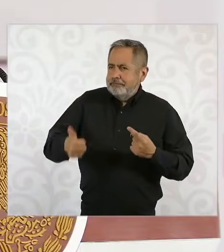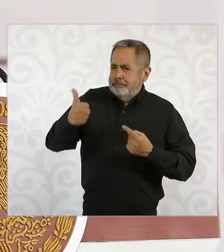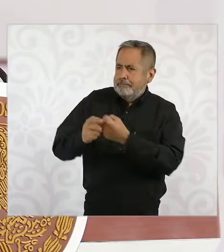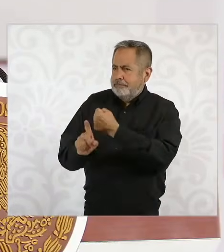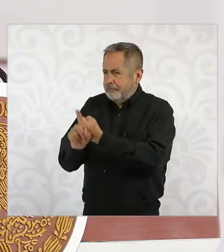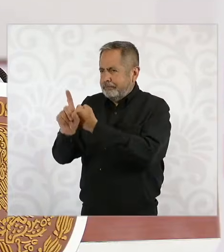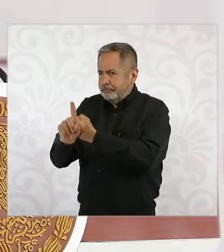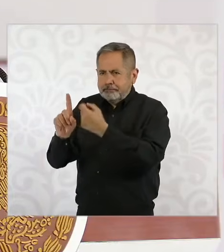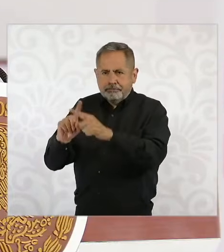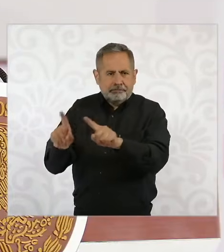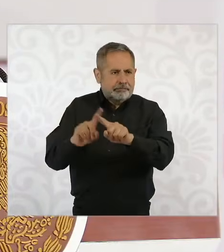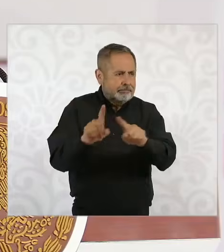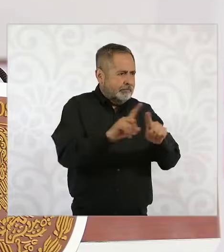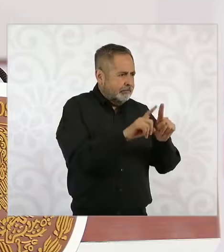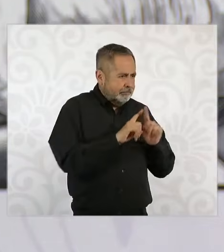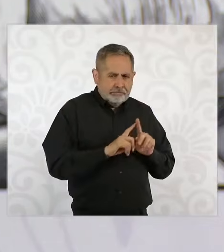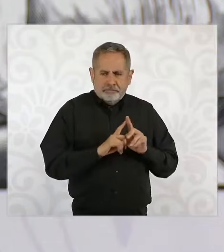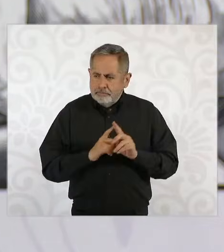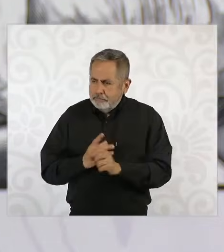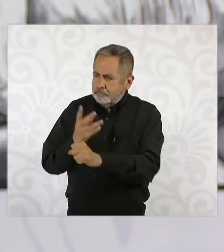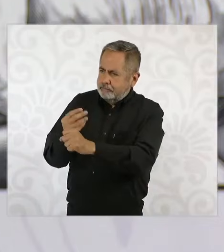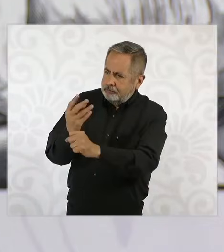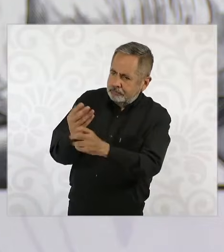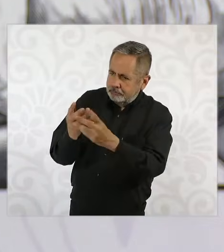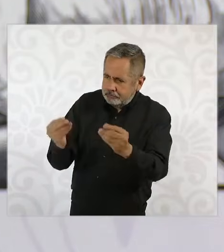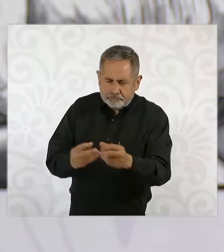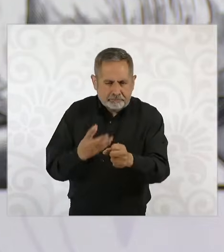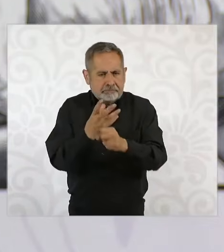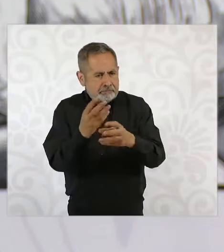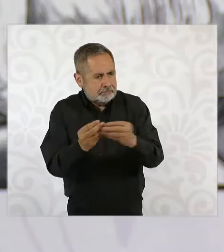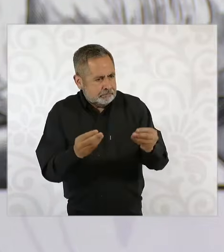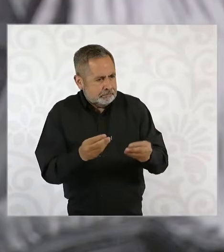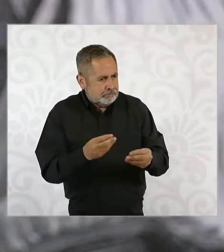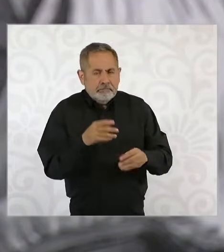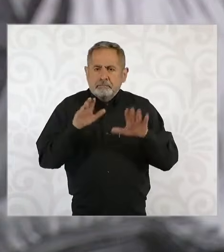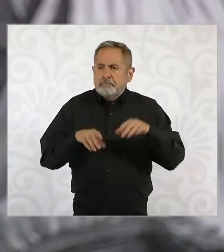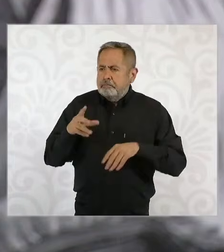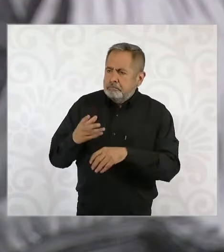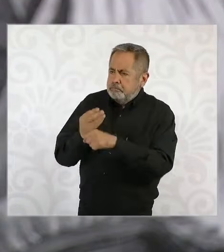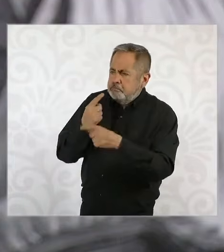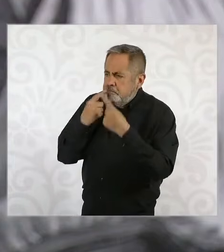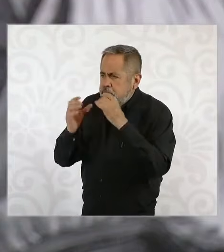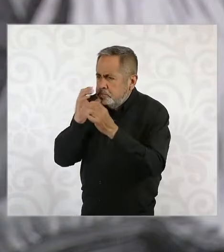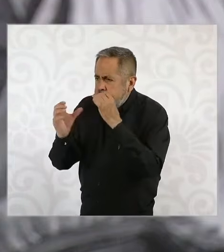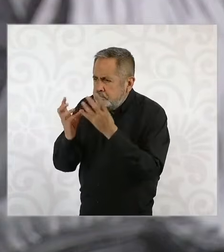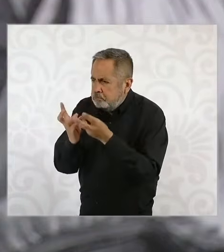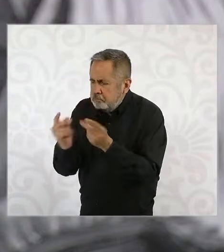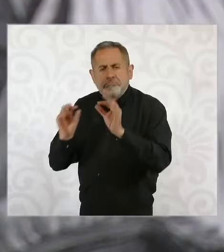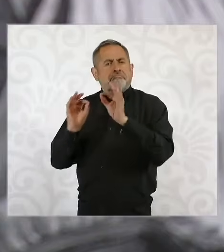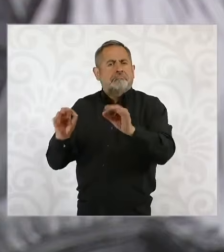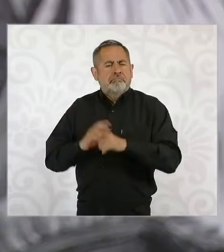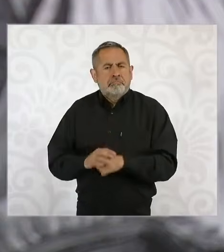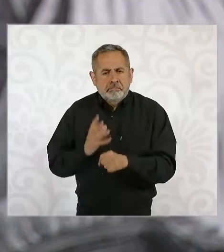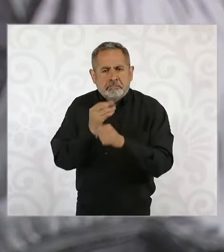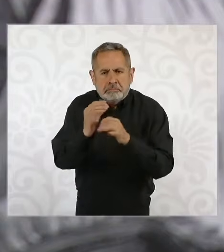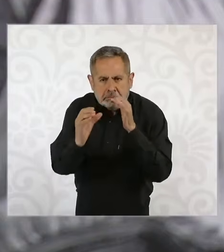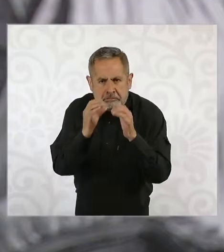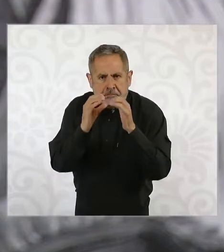y hay eh problemáticas en que el diálogo ayuda y hay problemáticas en que ni con diálogo a veces